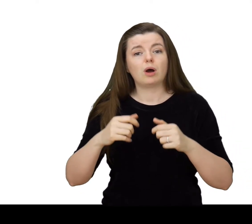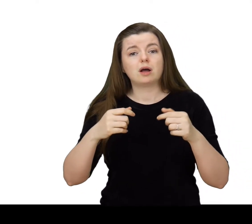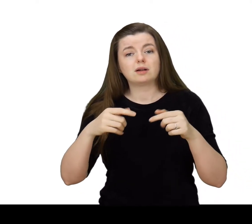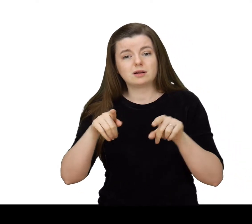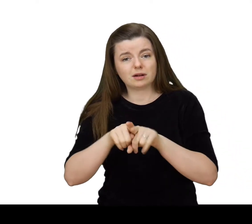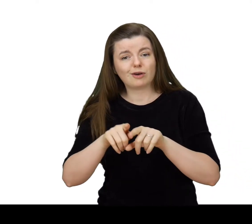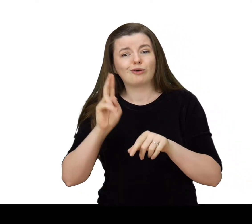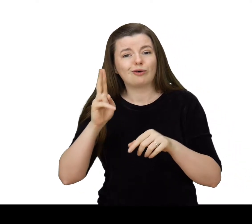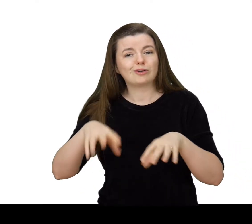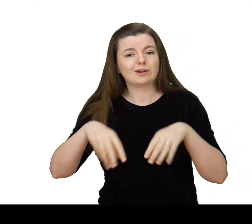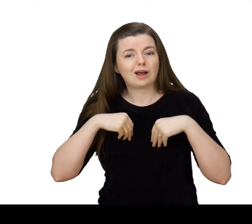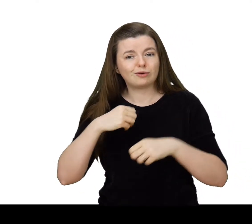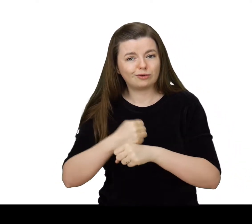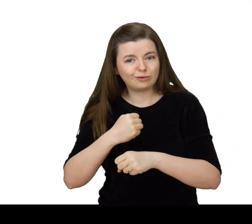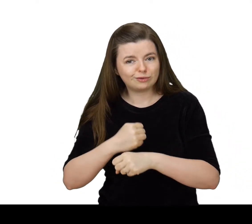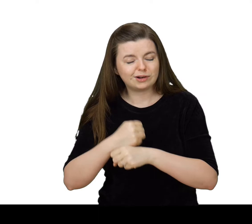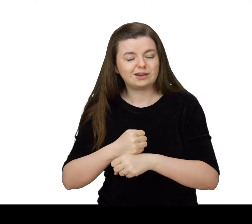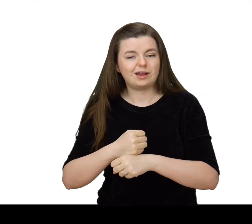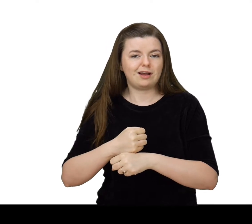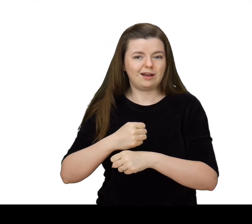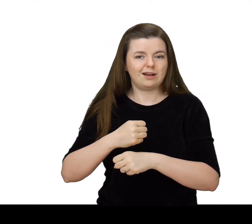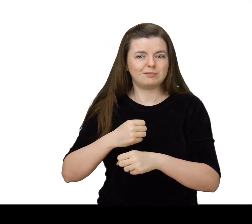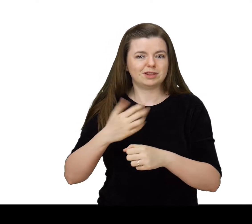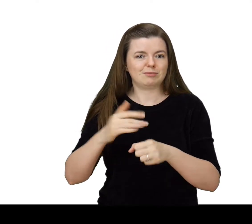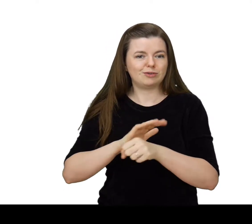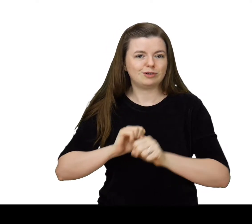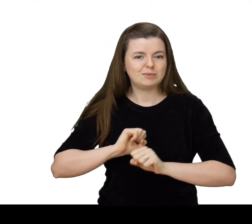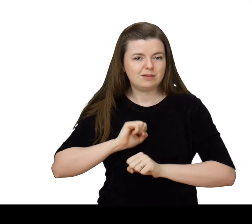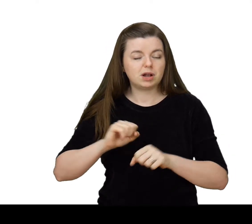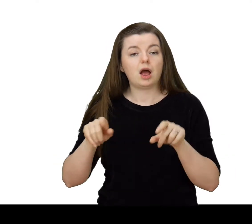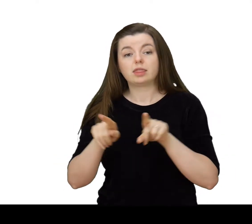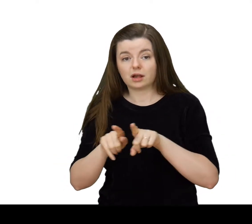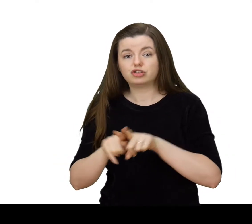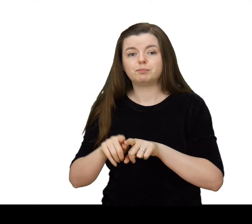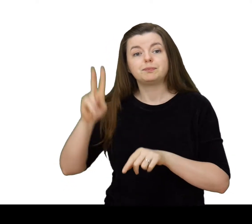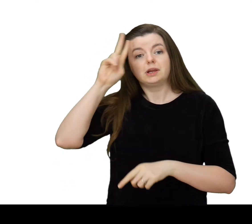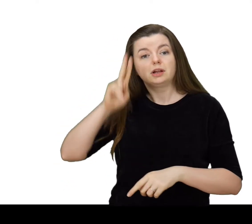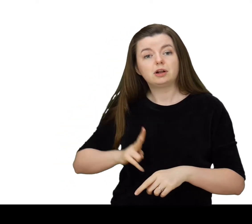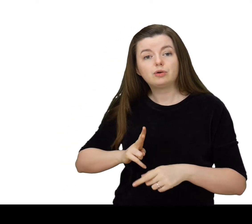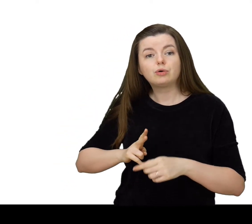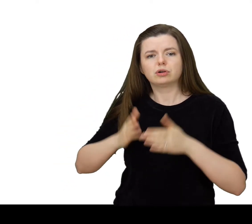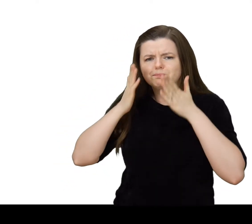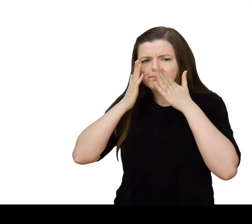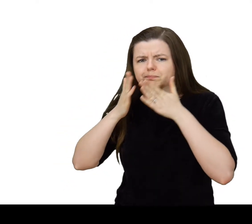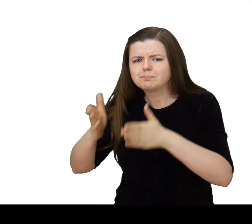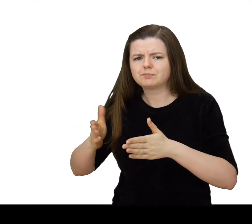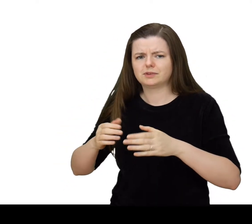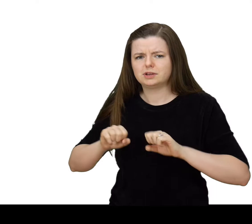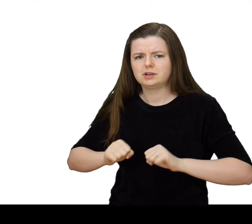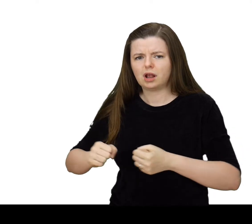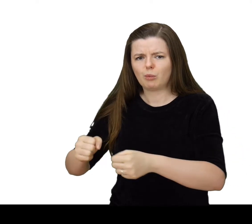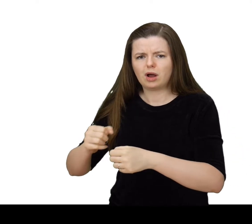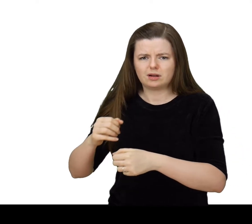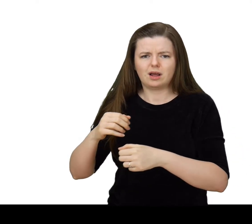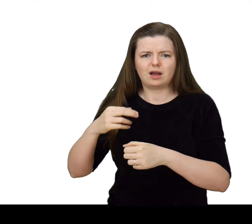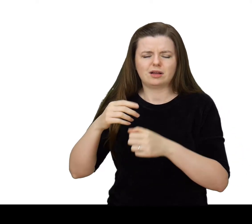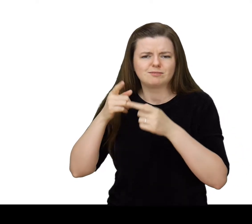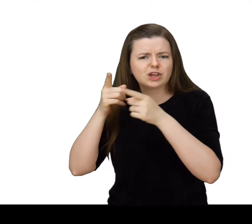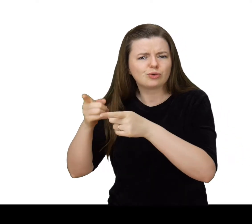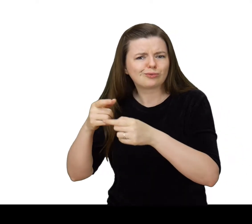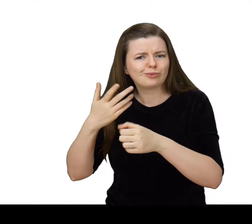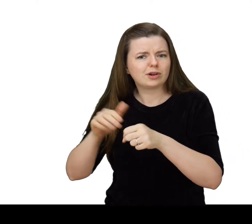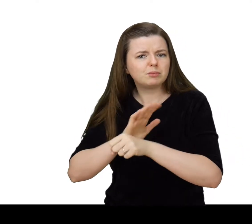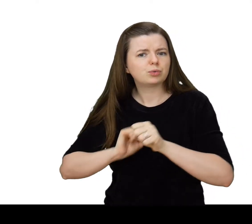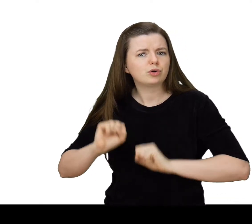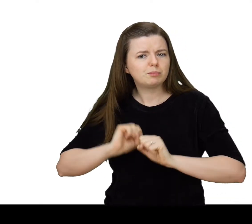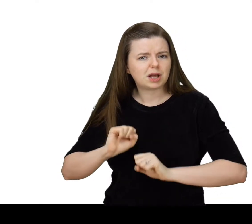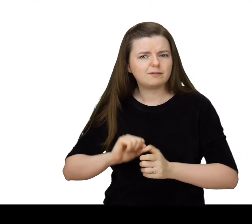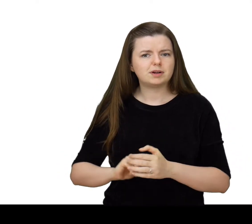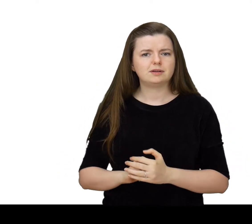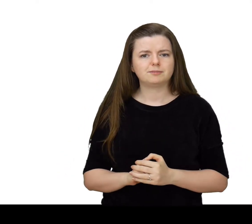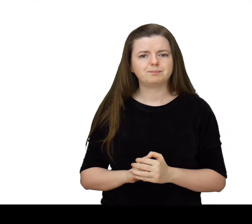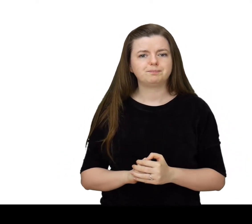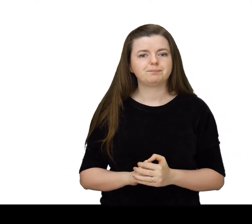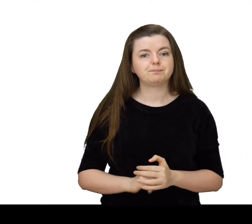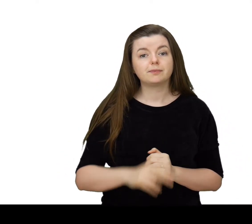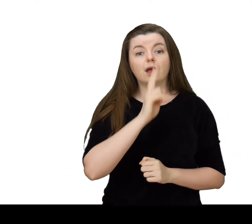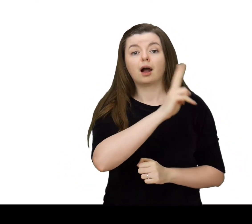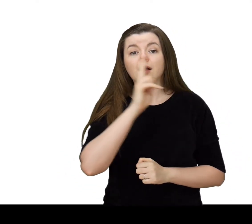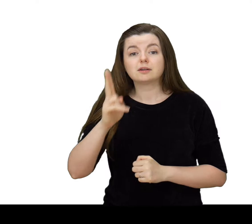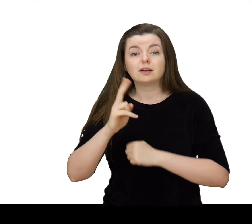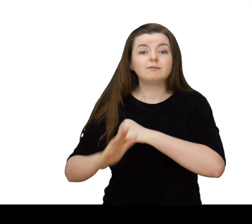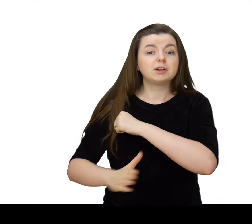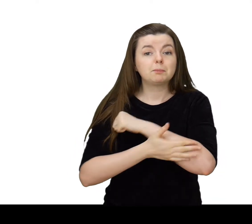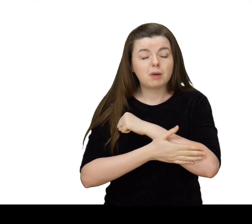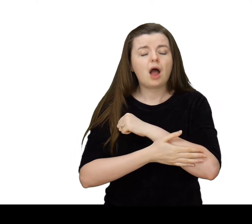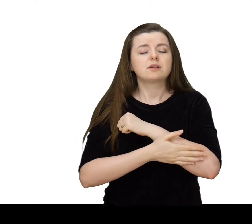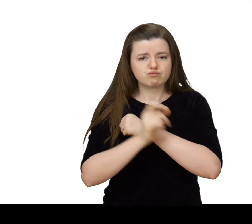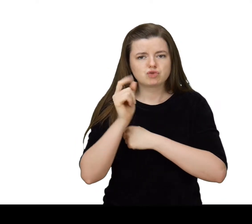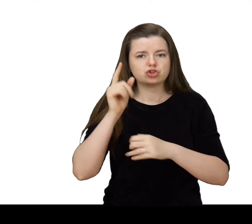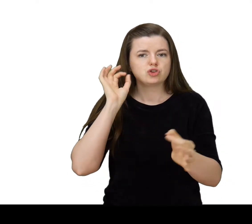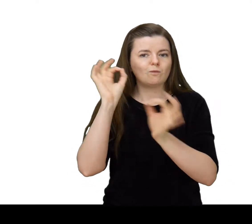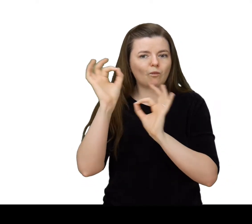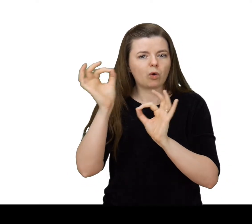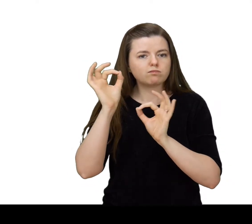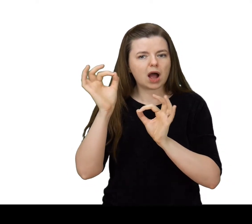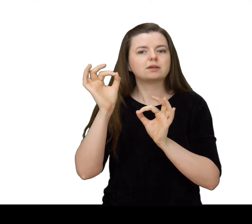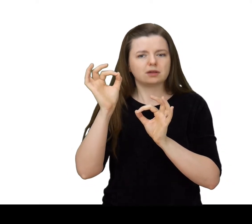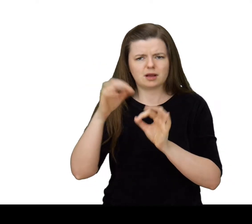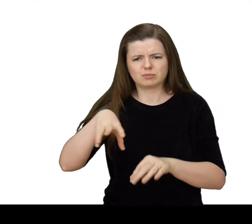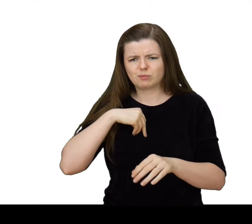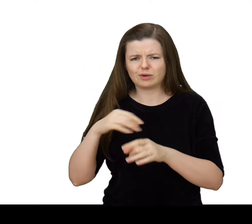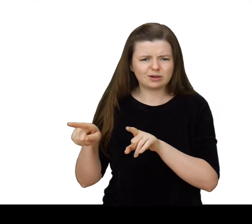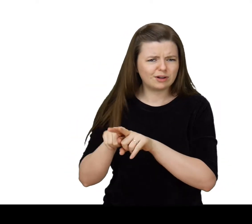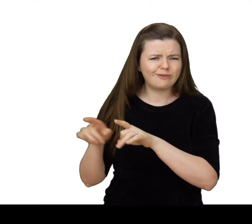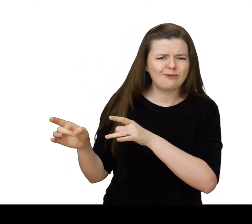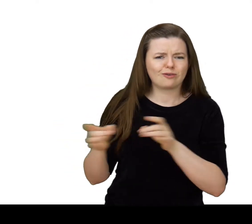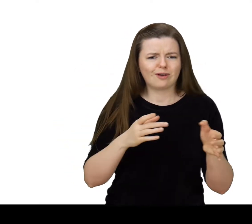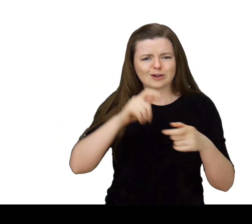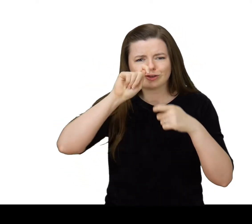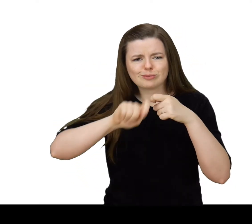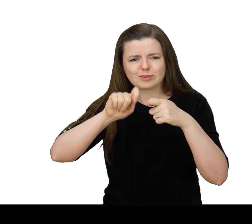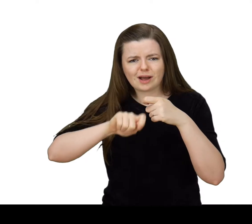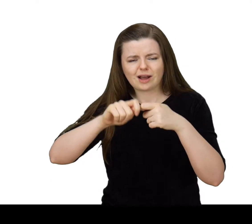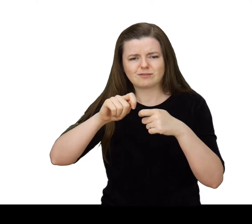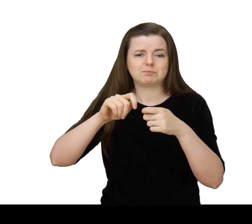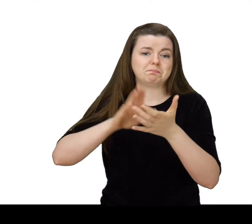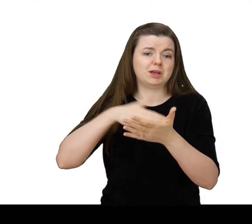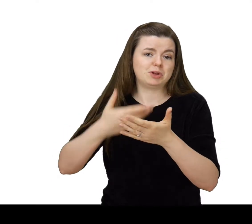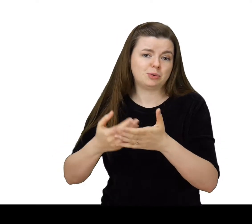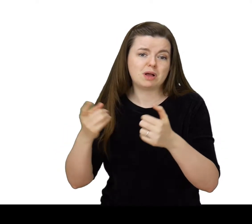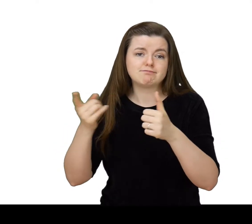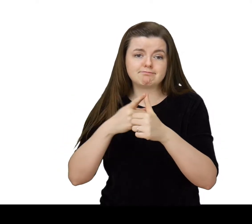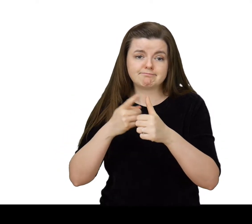zatrudniających ich pracodawcom i instytucjom działających na ich rzecz. Każda forma wsparcia jest zaprezentowana w sposób, który pozwala od razu sprawdzić między innymi: